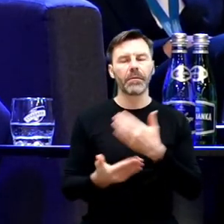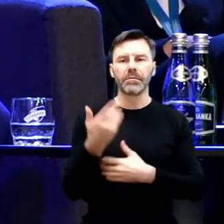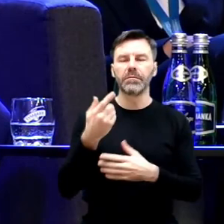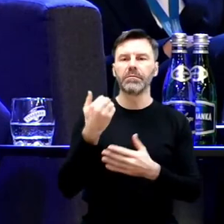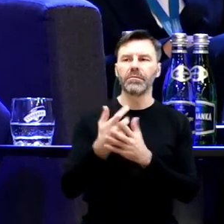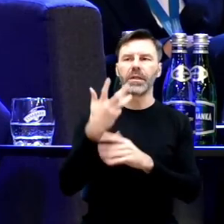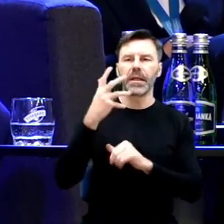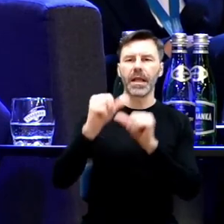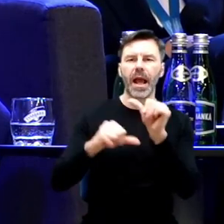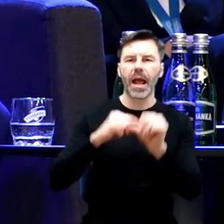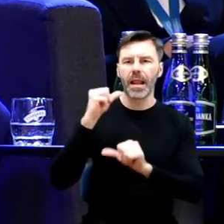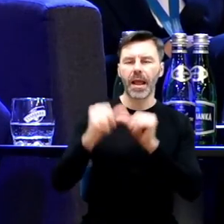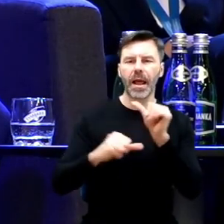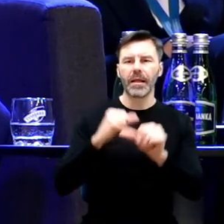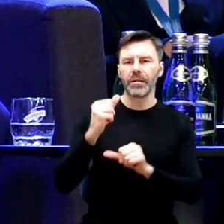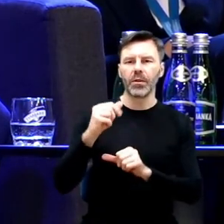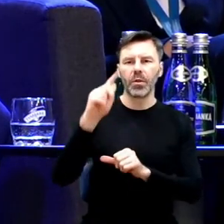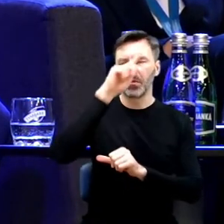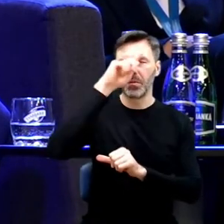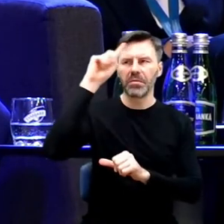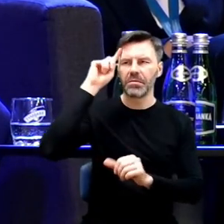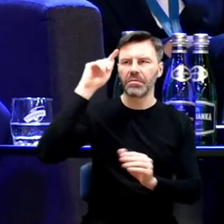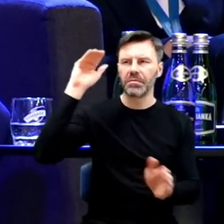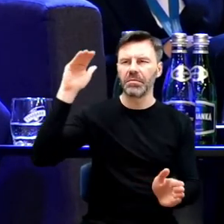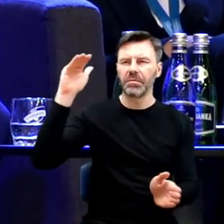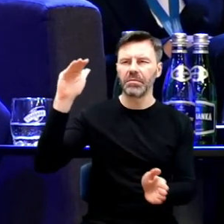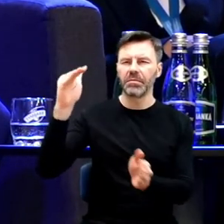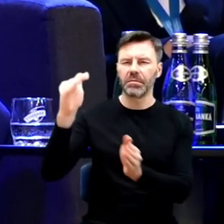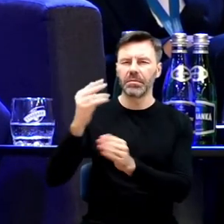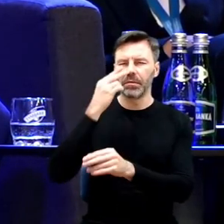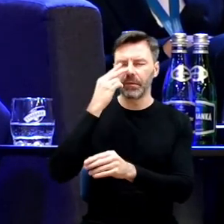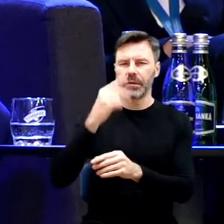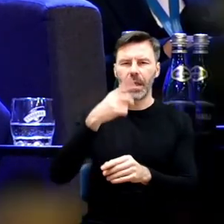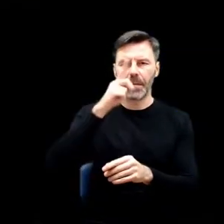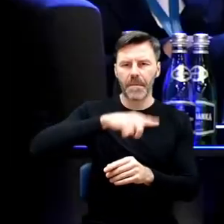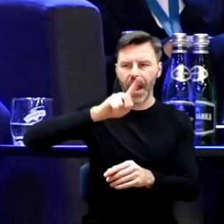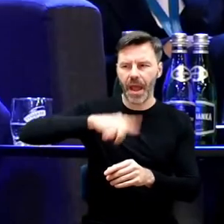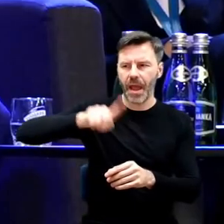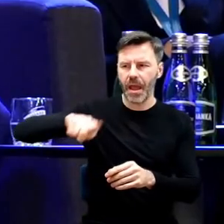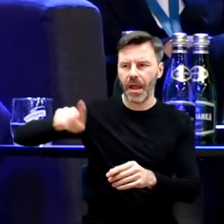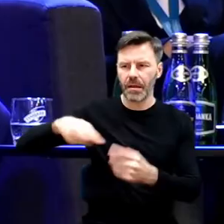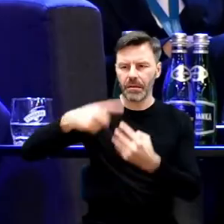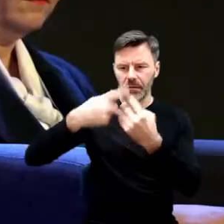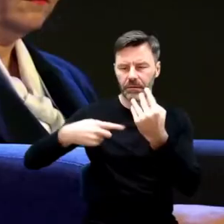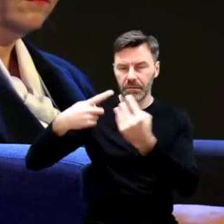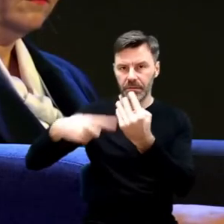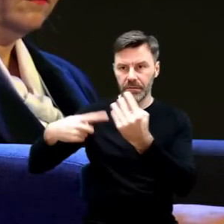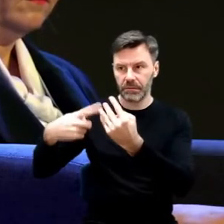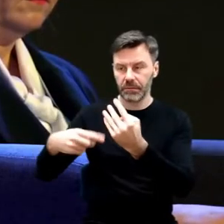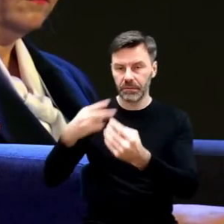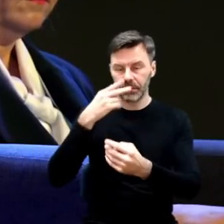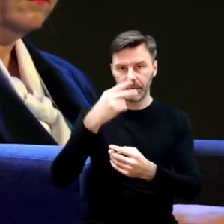My to widzimy, bo statystyki mamy co miesiąc podawane, coraz mniej z każdym miesiącem jest naszych mieszkańców,